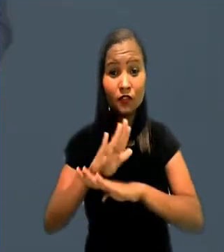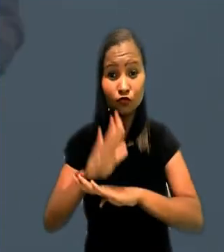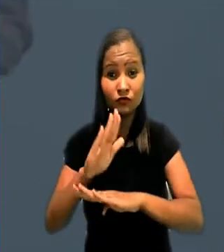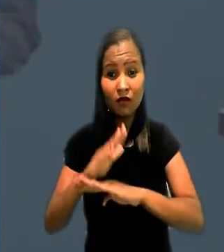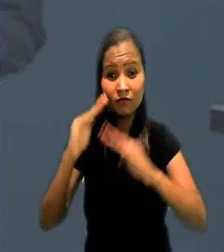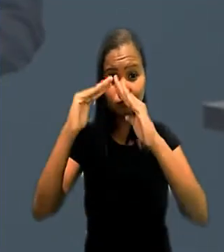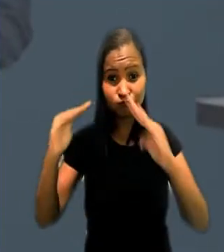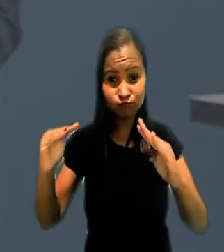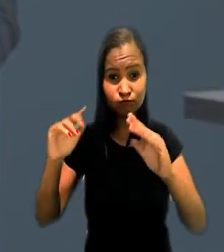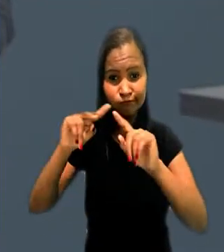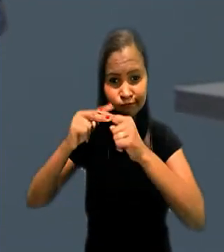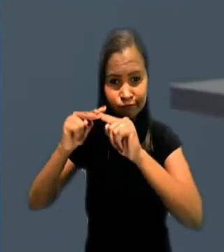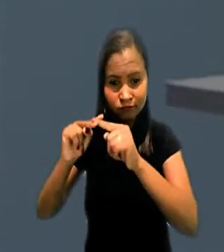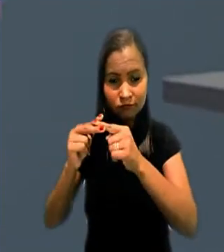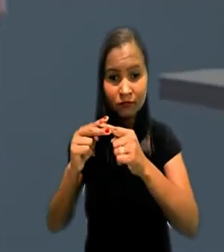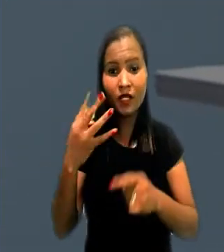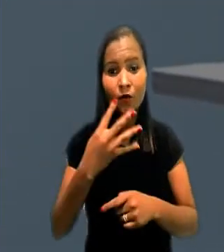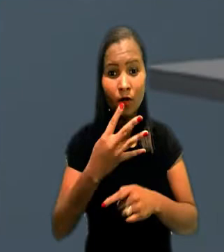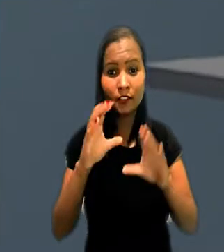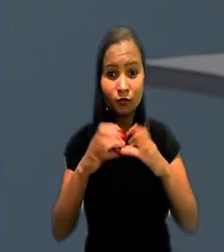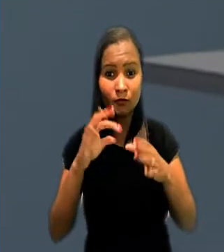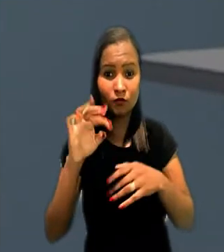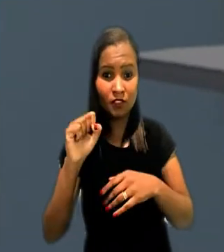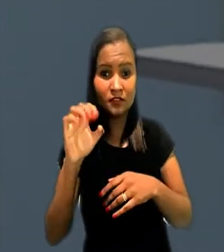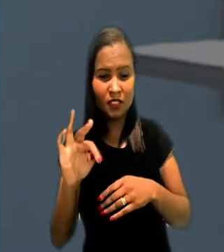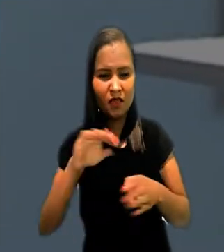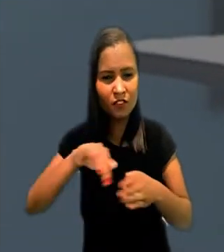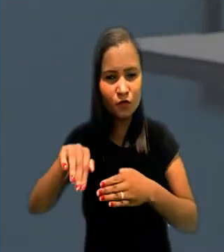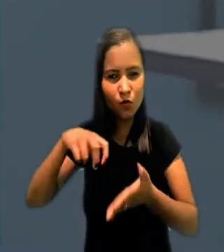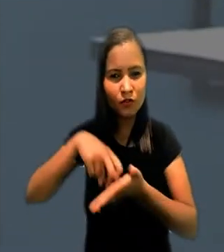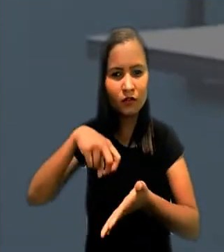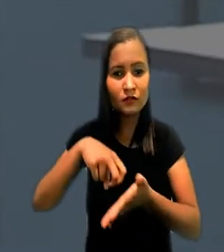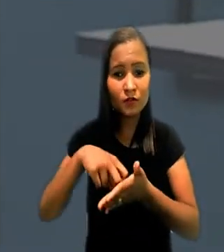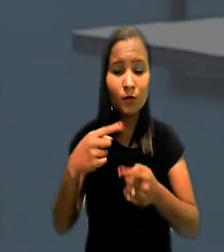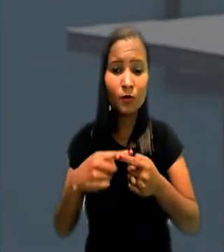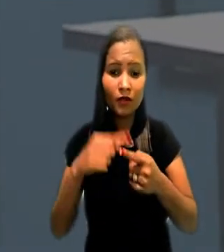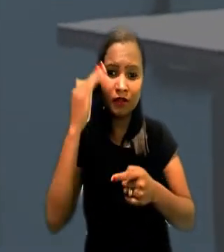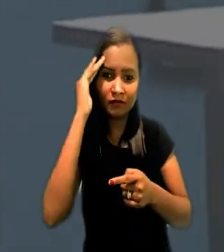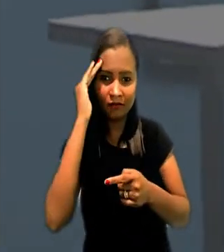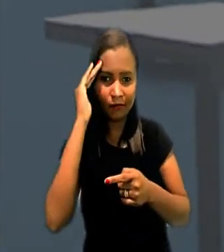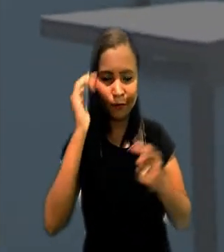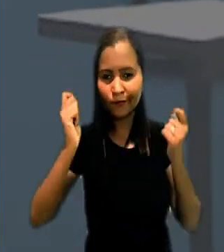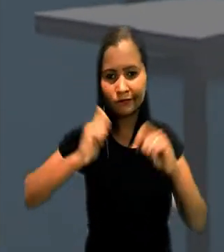A 4ª Turma do TST afastou a condenação por entenderem, entre outros pontos, não ser possível